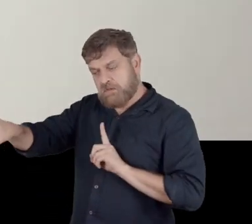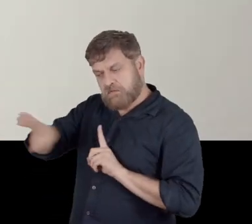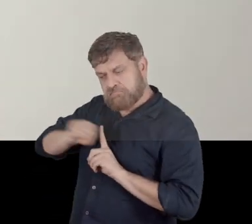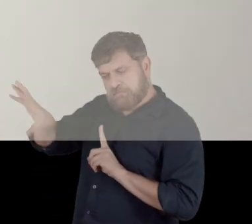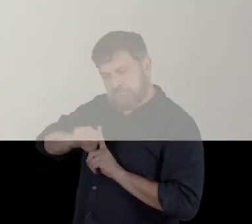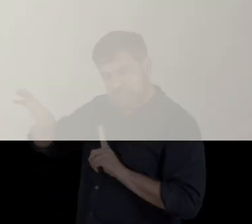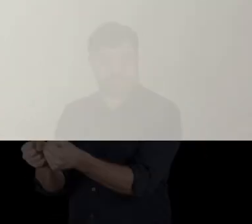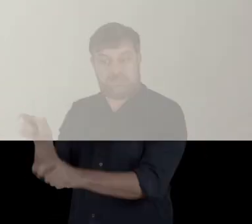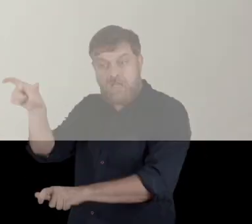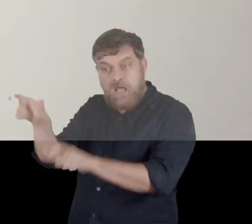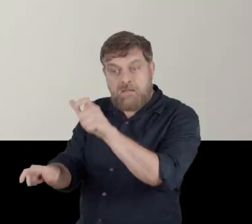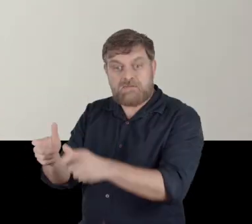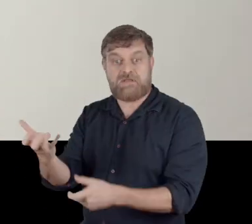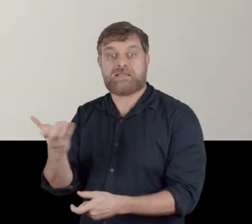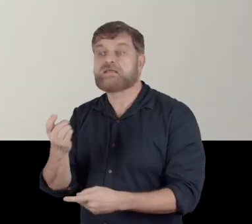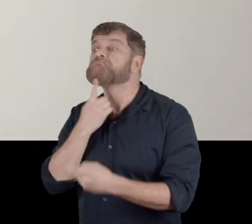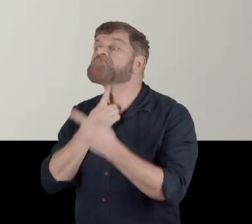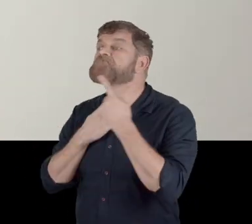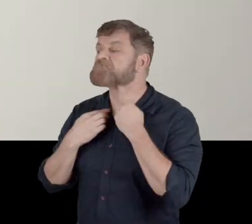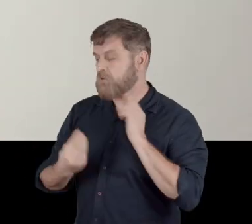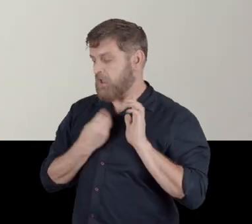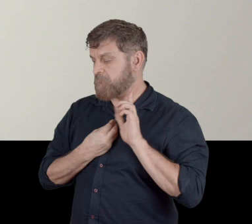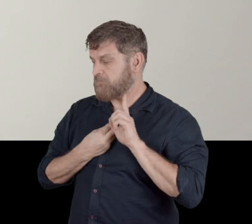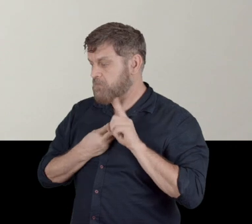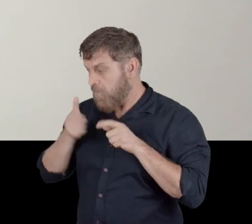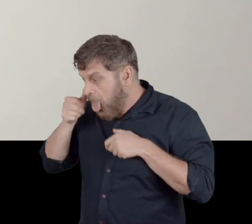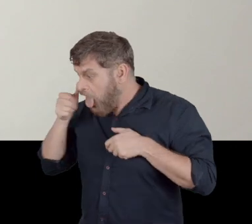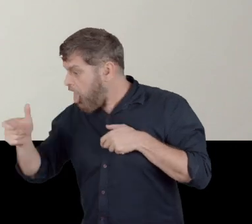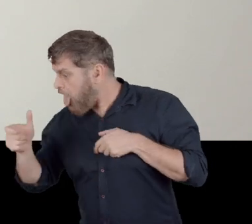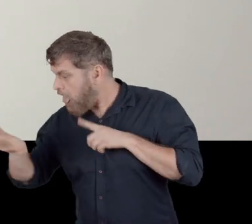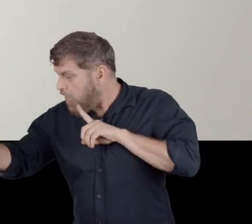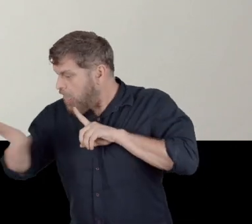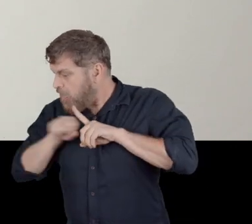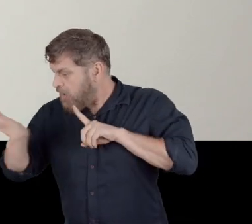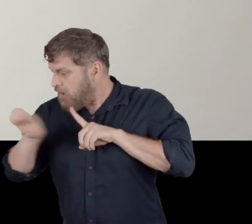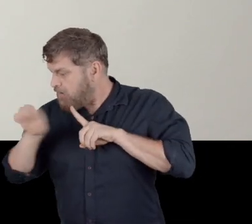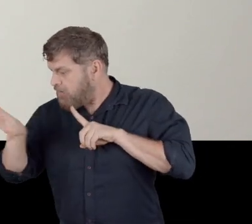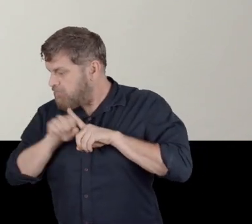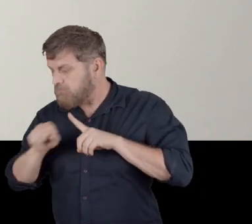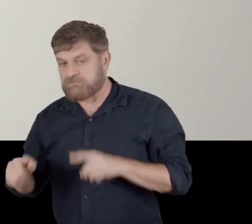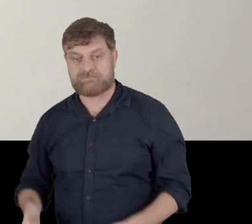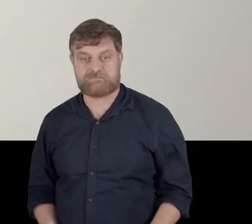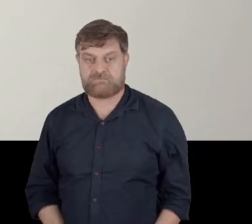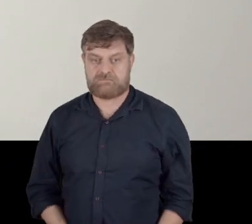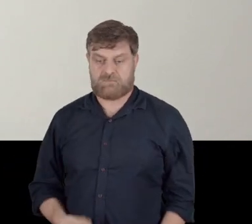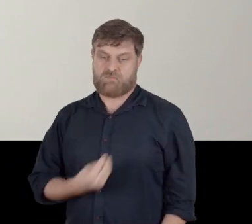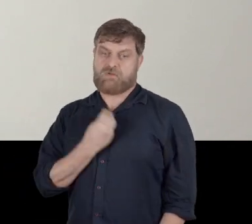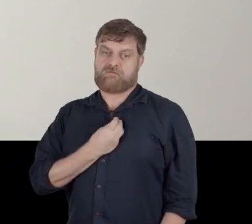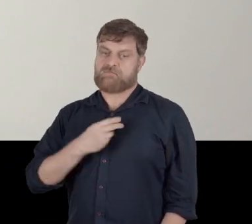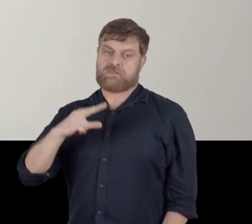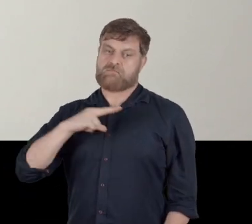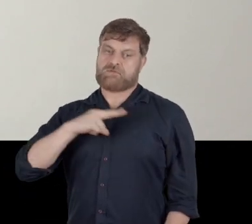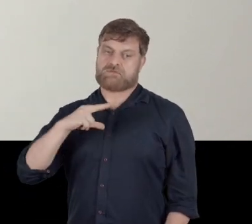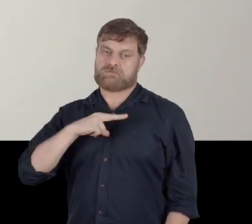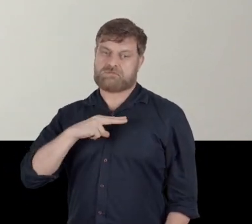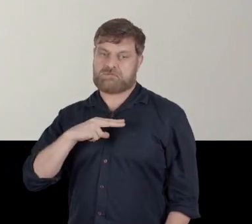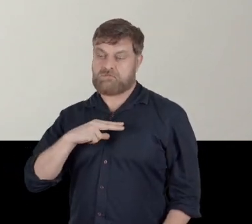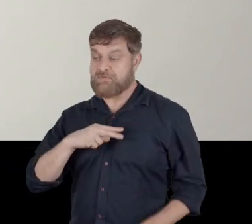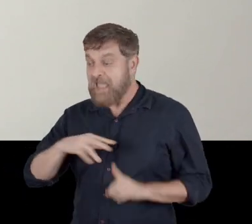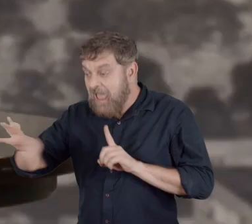As pessoas querem consumir a vida das outras, a imagem que a vida das outras tem. Não é a vida delas, efetivamente, é a imagem da vida delas.